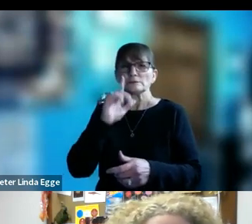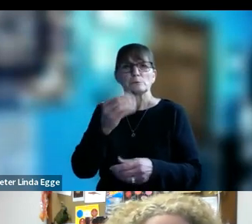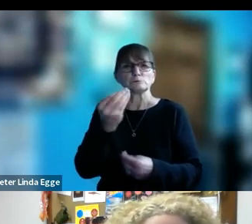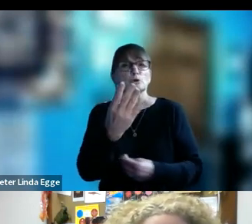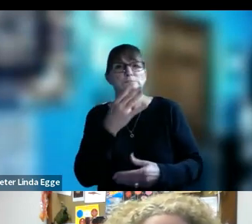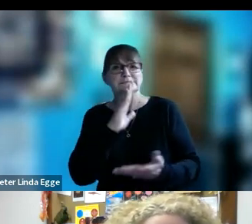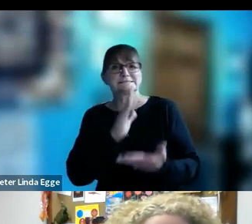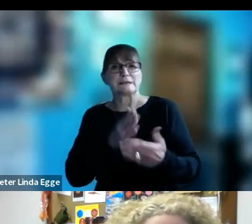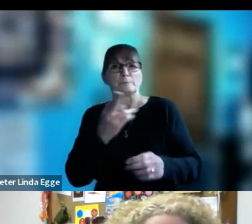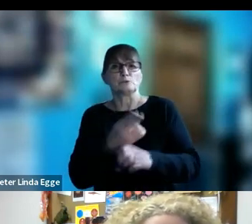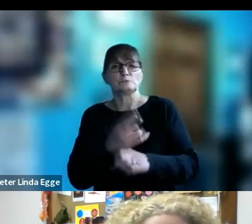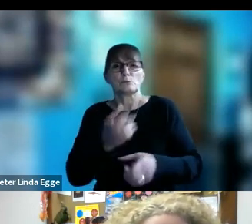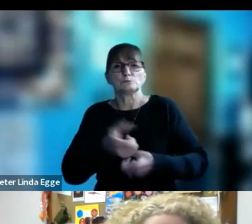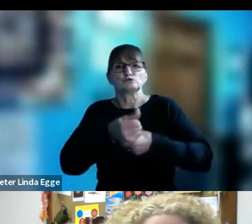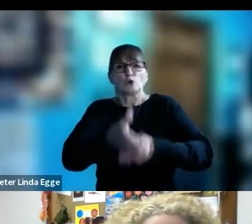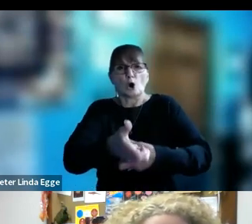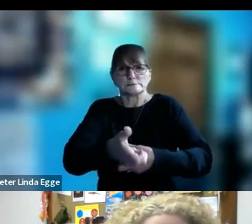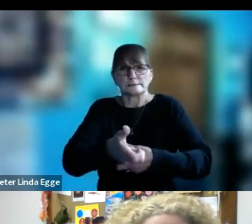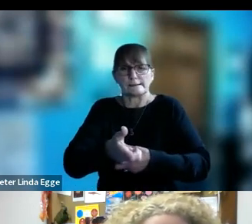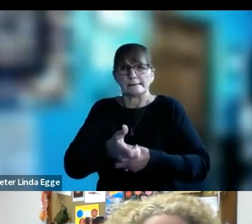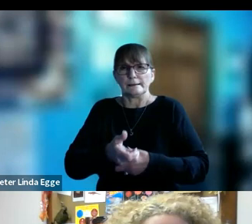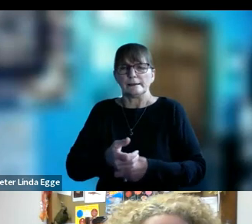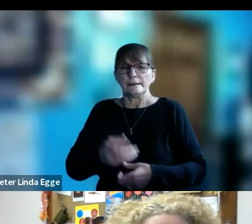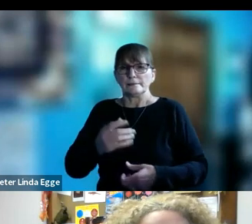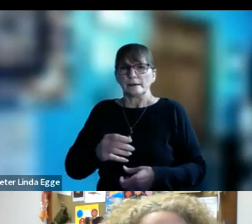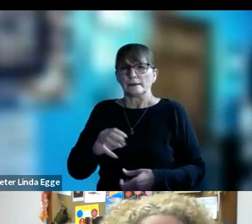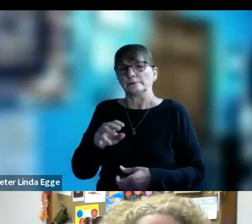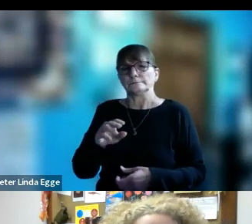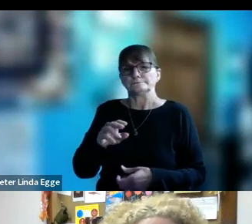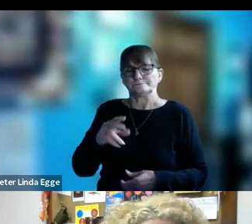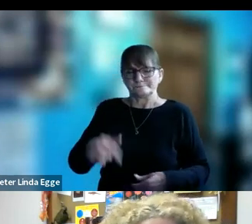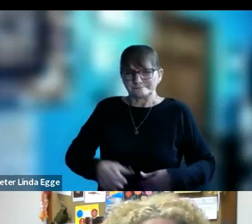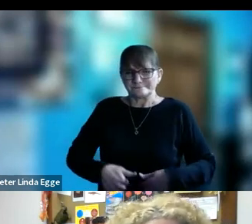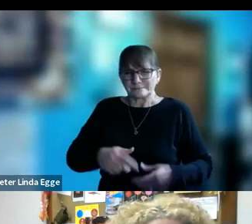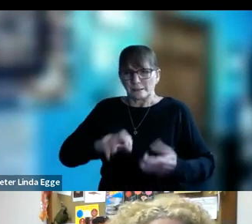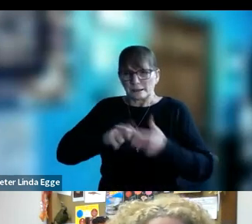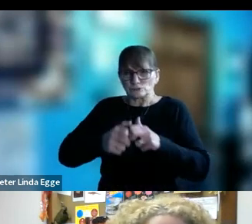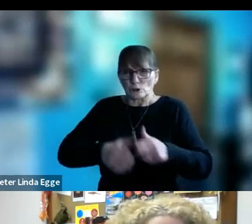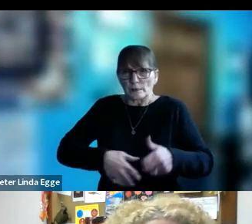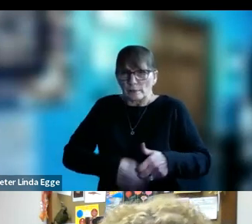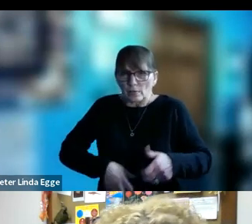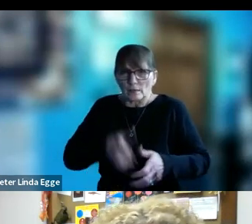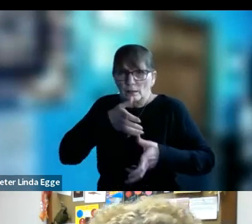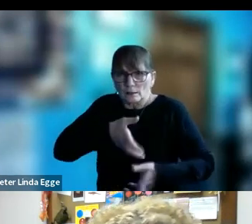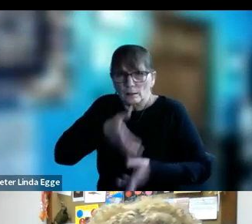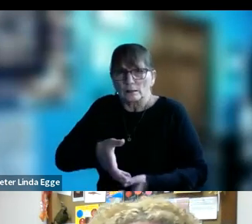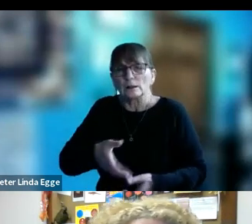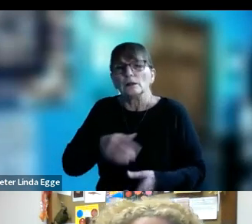porque les causaba problemas gastrointestinales y aún así continuaran con el consumo, pero eso caería en el incumplimiento